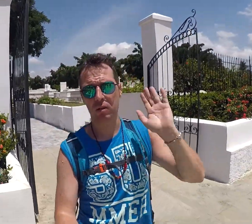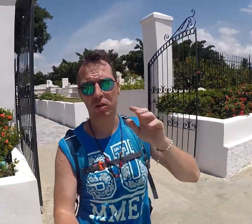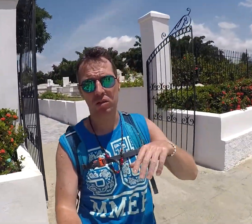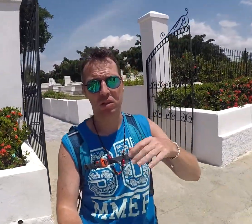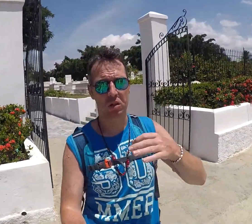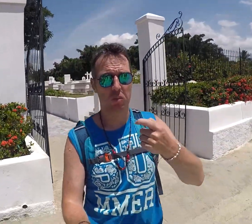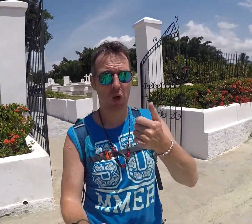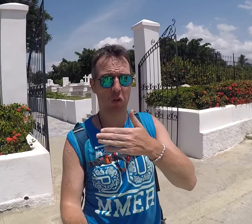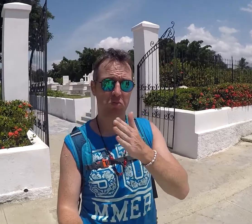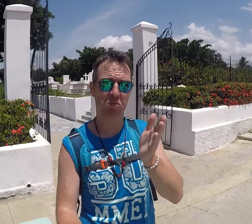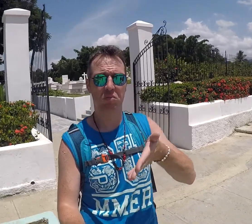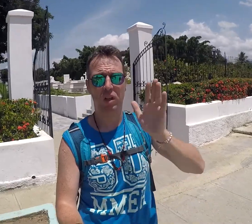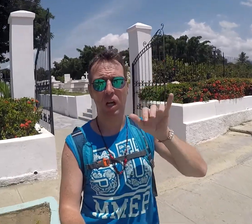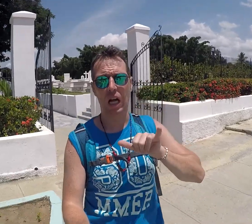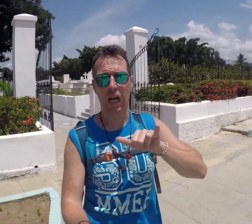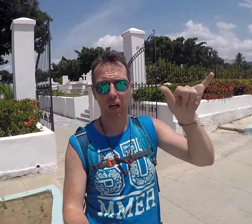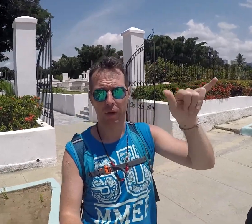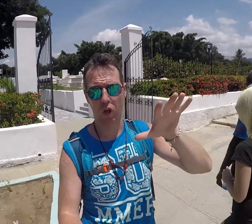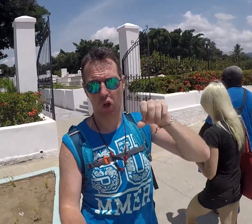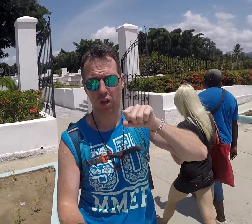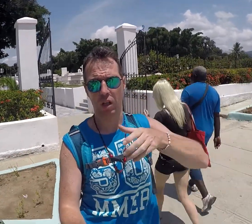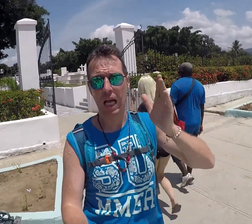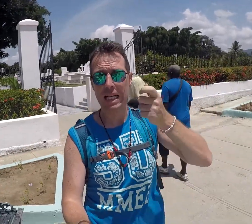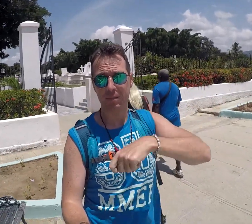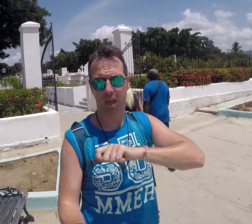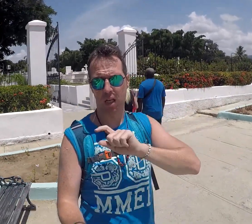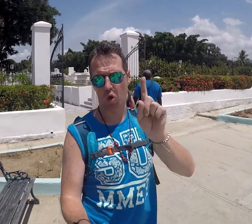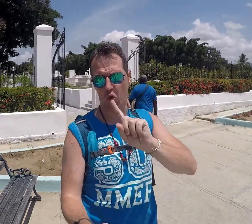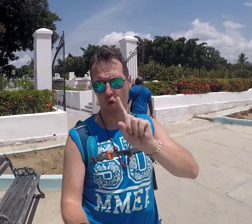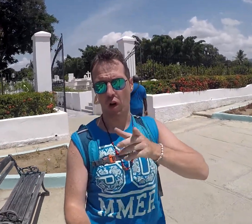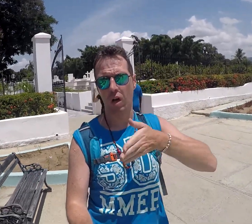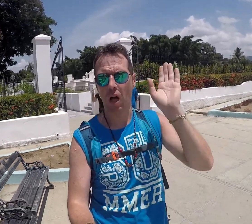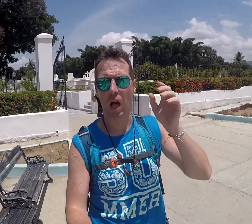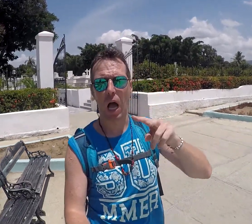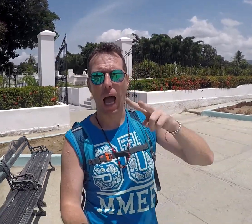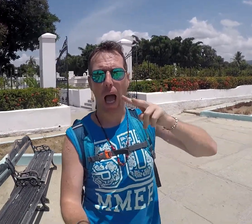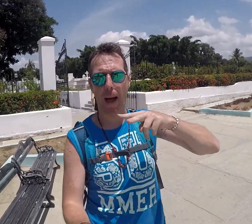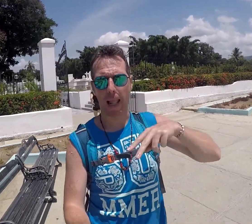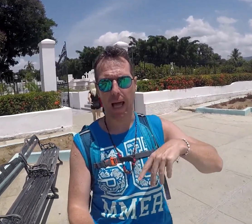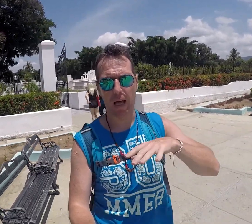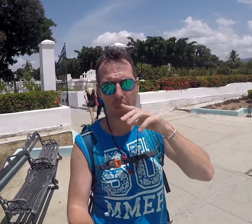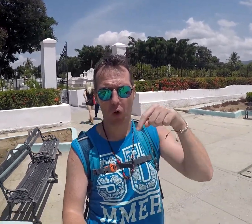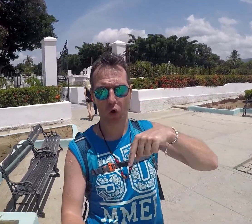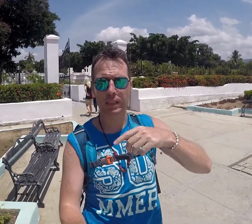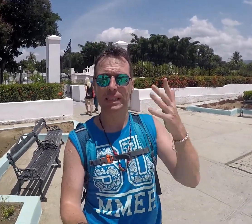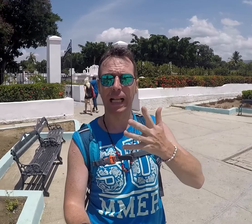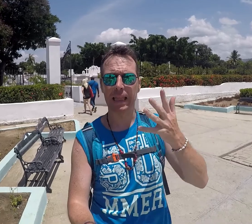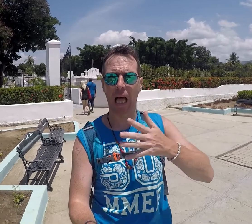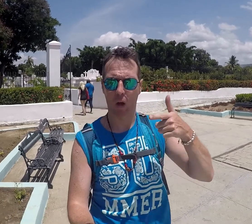Ya hemos terminado, dentro de poco tenemos que coger el vuelo, no a España sino a La Habana